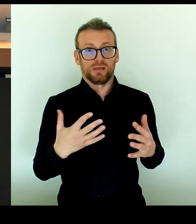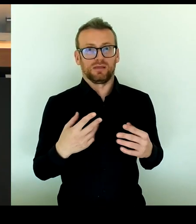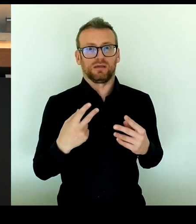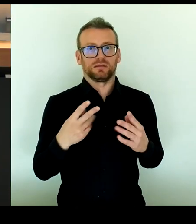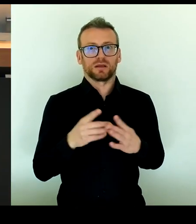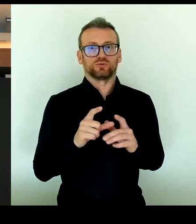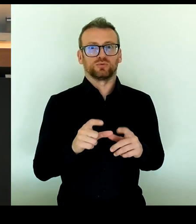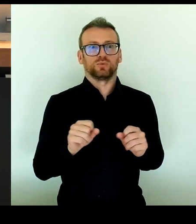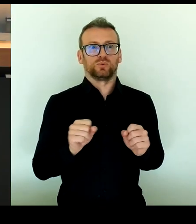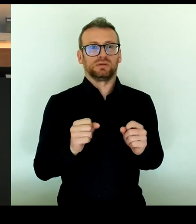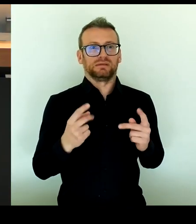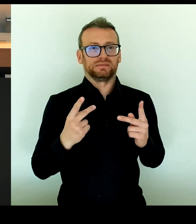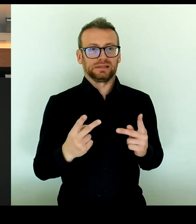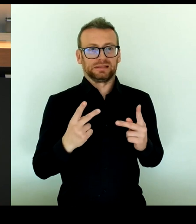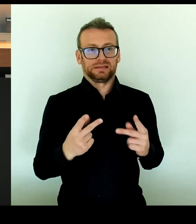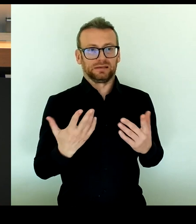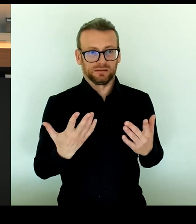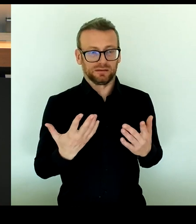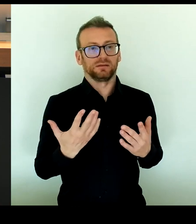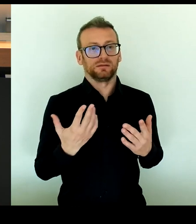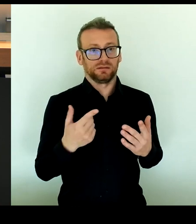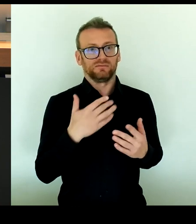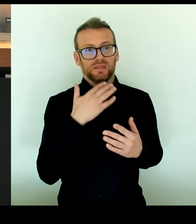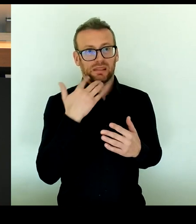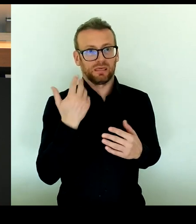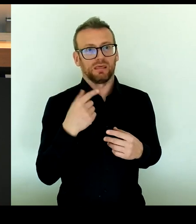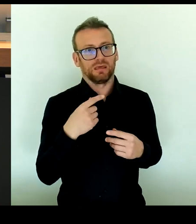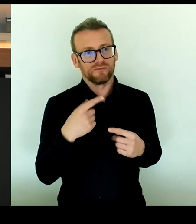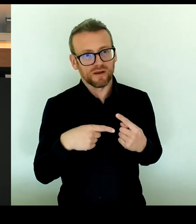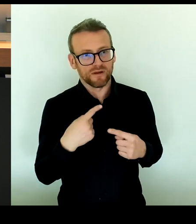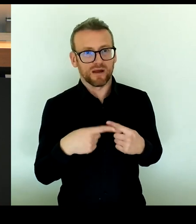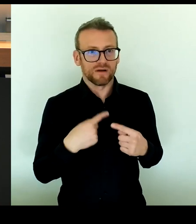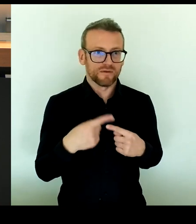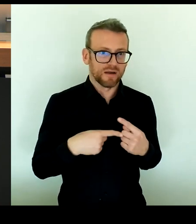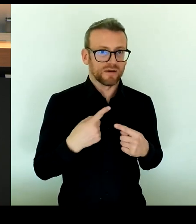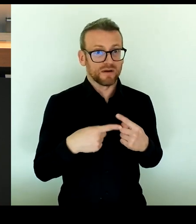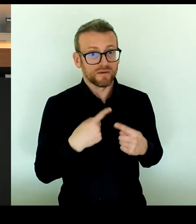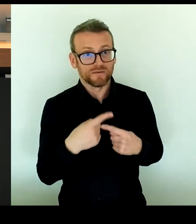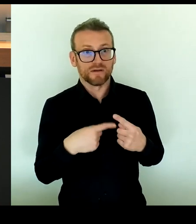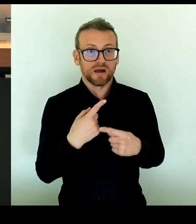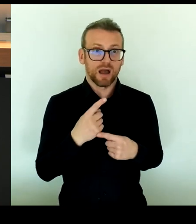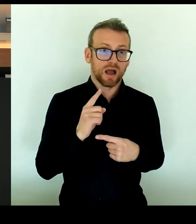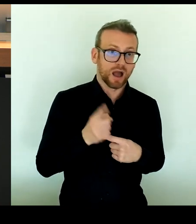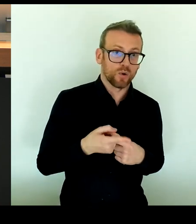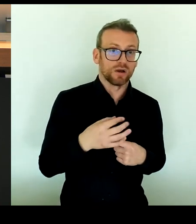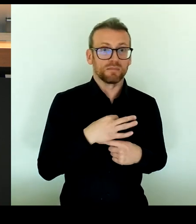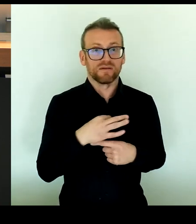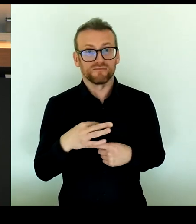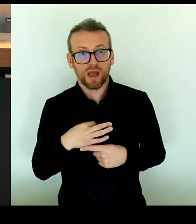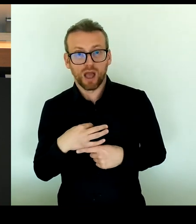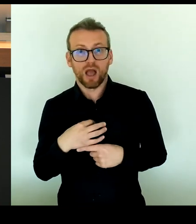Themen noch mal wiederholen. Ich will auch auf das Thema Videokonferenzen ganz kurz eingehen, weil ich glaube, dass wir sehr symptomatisch